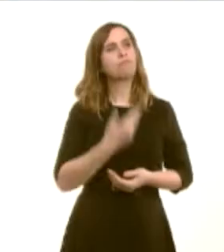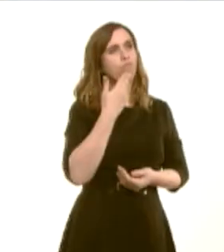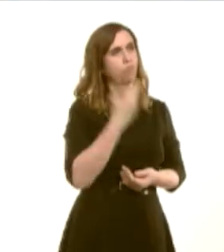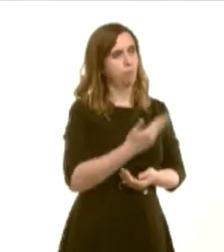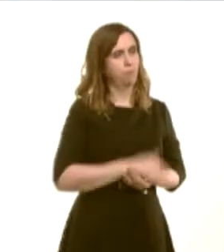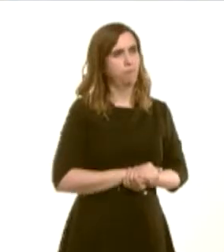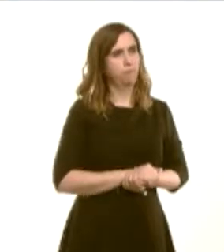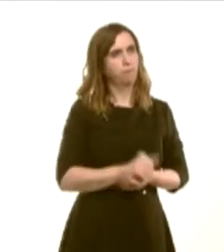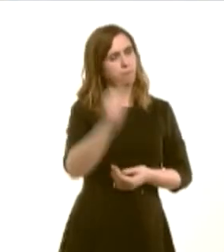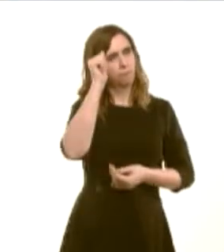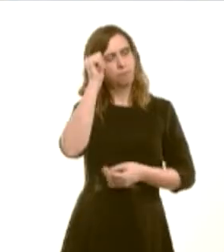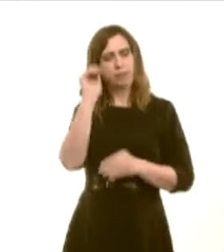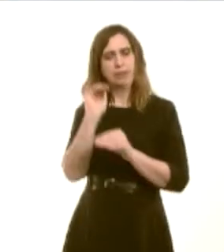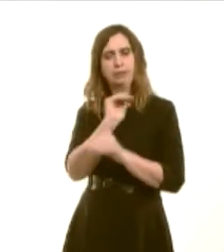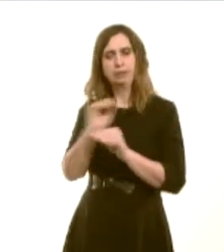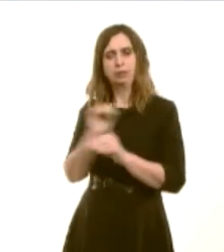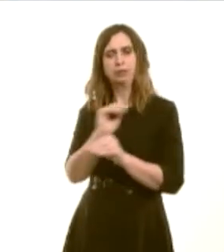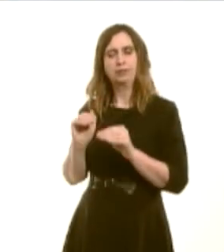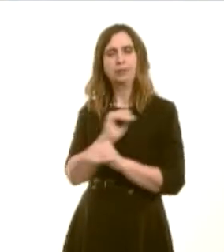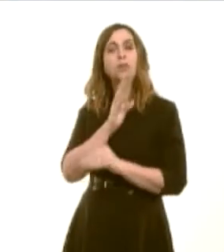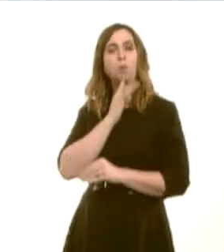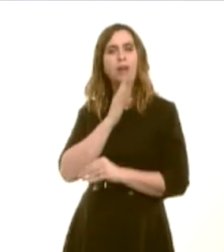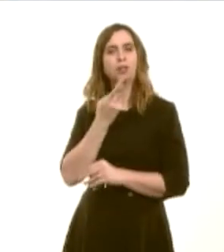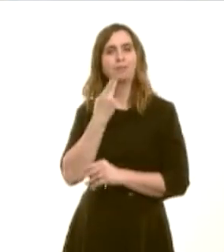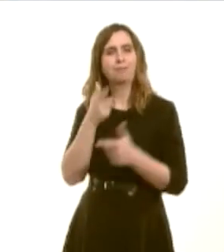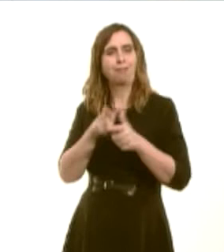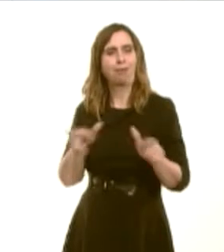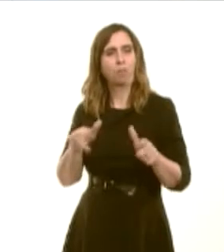niín gwybod, maeír polisi o ddysgu ail iaith yn ein hysgolion ni wedi profiín fethiant